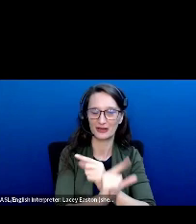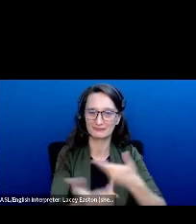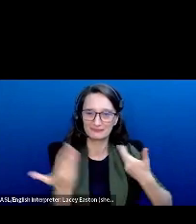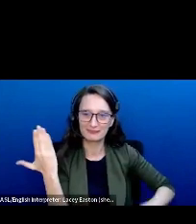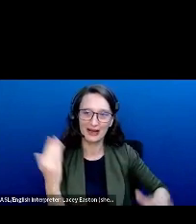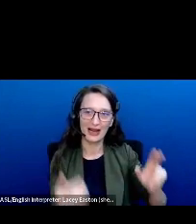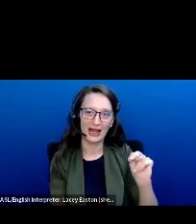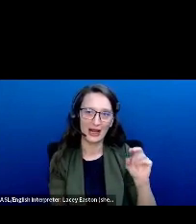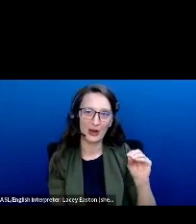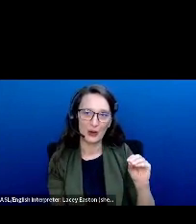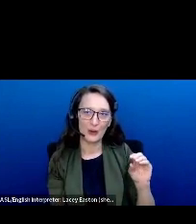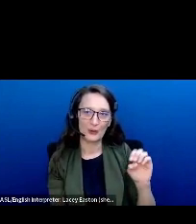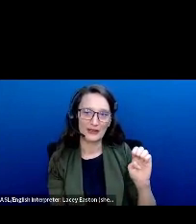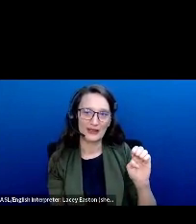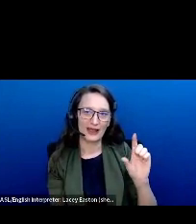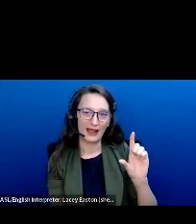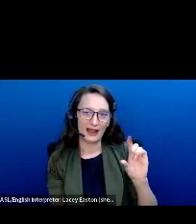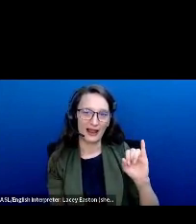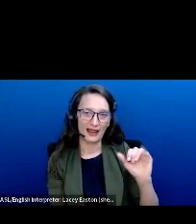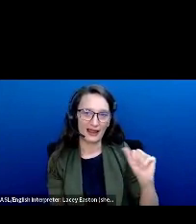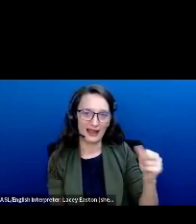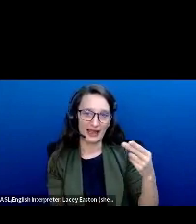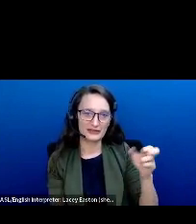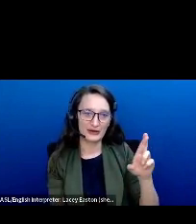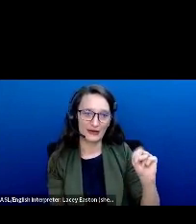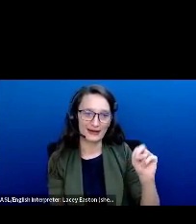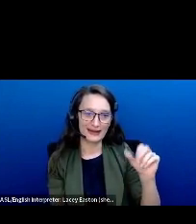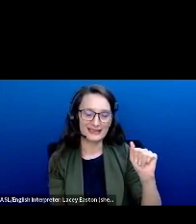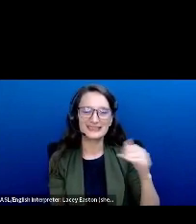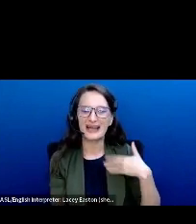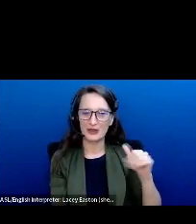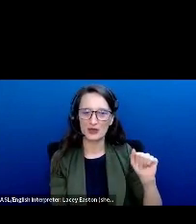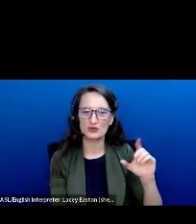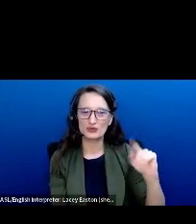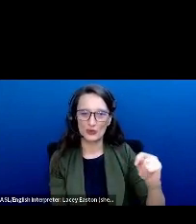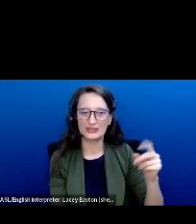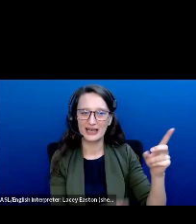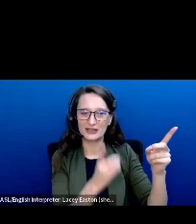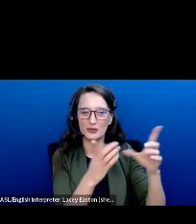Hernandez y soy la directora asociada de resolución de quejas y programas estatales para